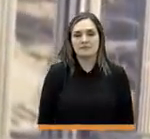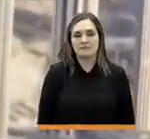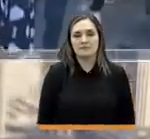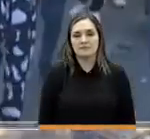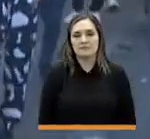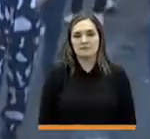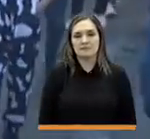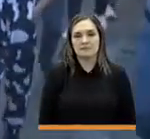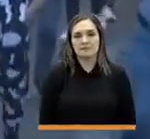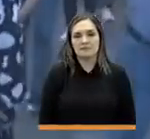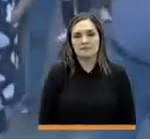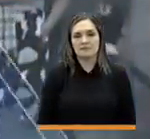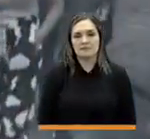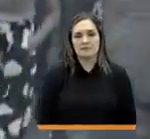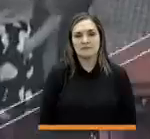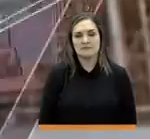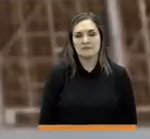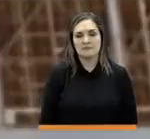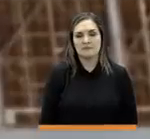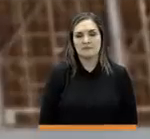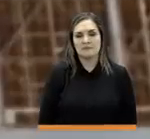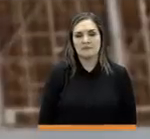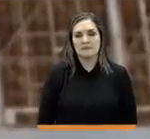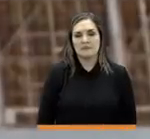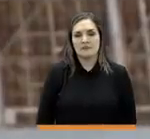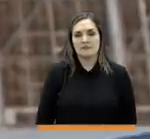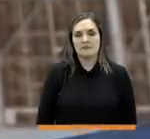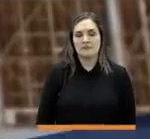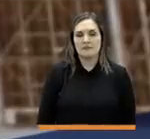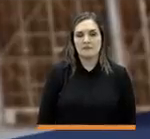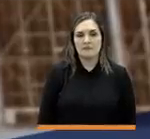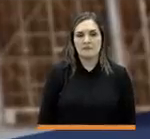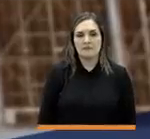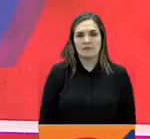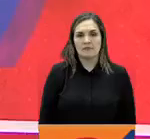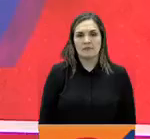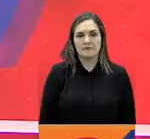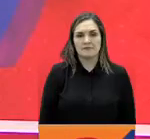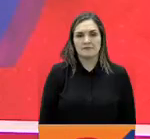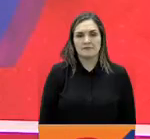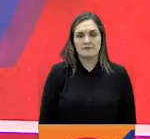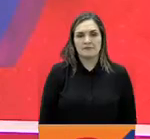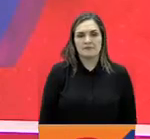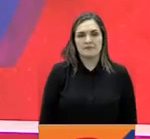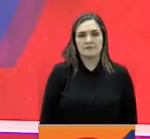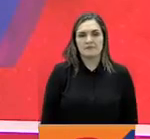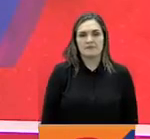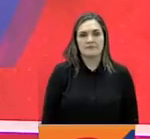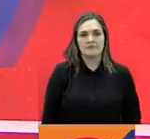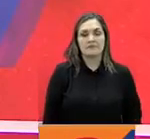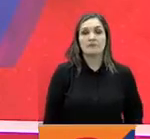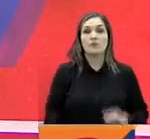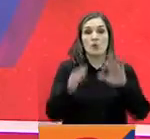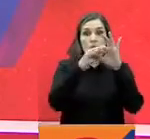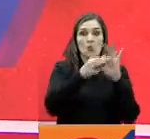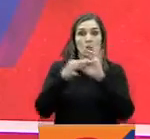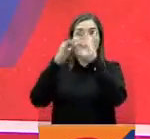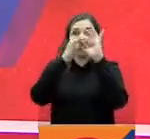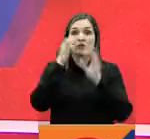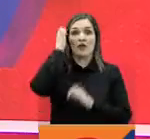SUCESIVO.